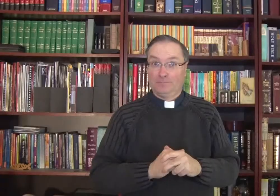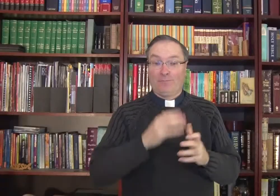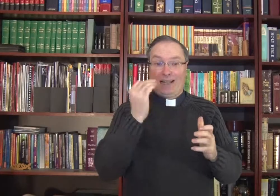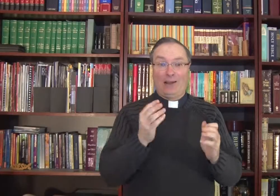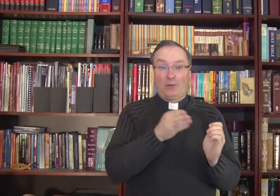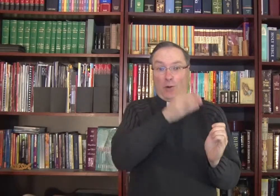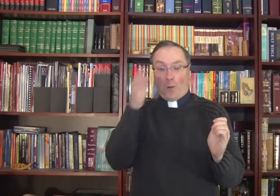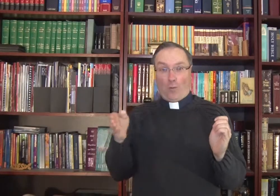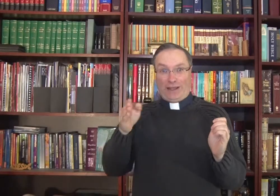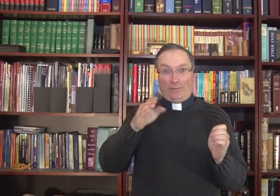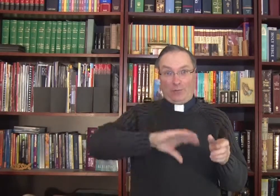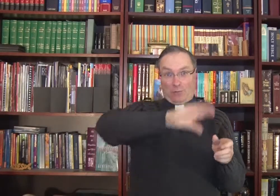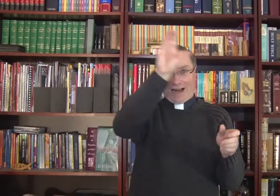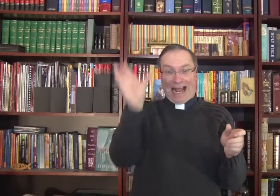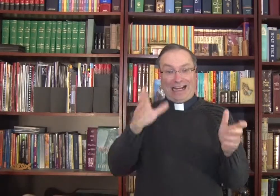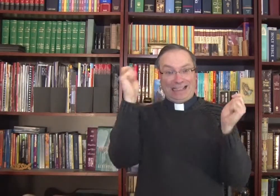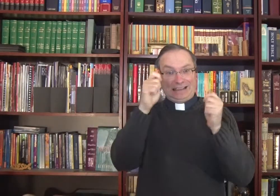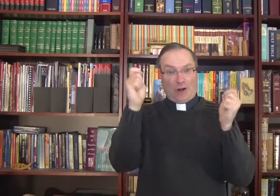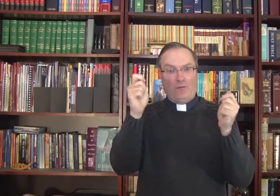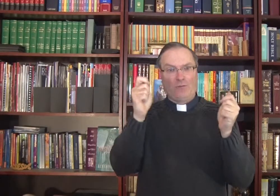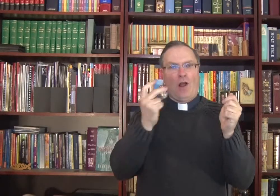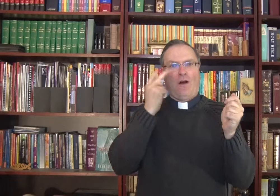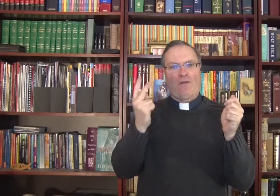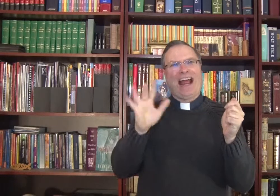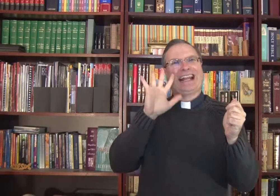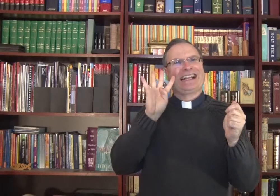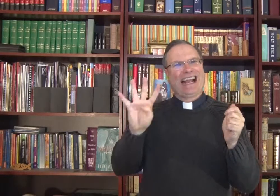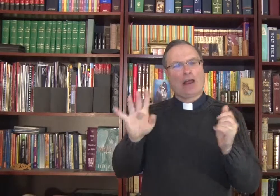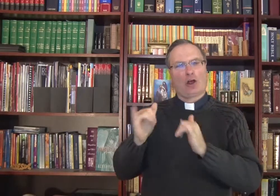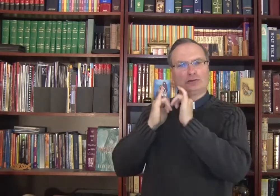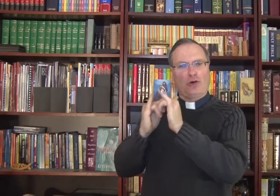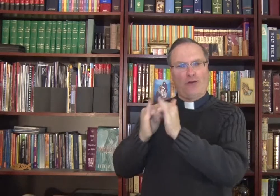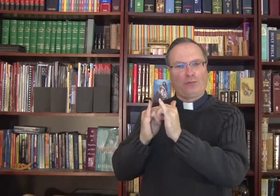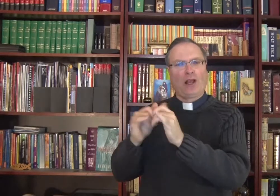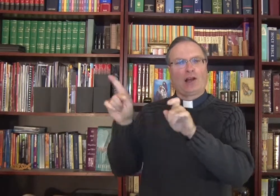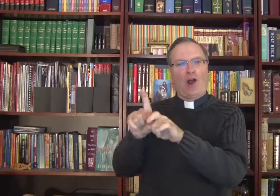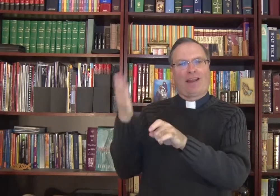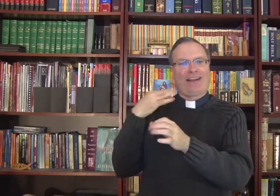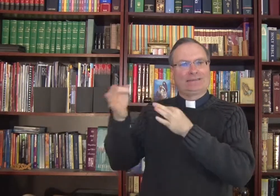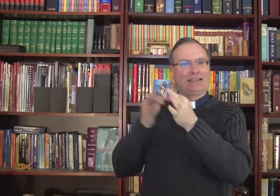Sur l’autre côté de l’Arc de triomphe, on voit les quatre chevaux comme j’avais expliqué